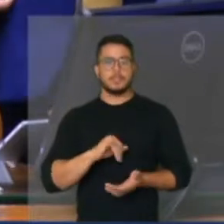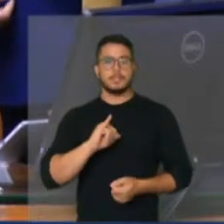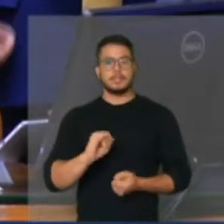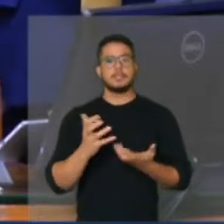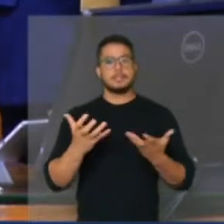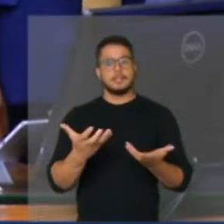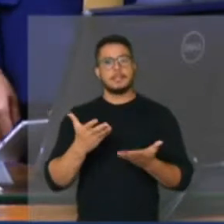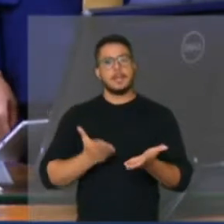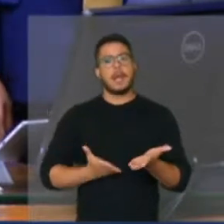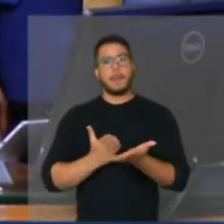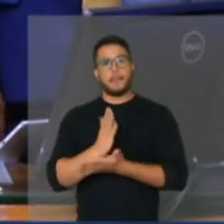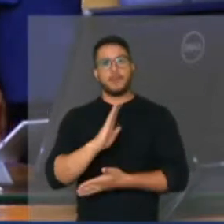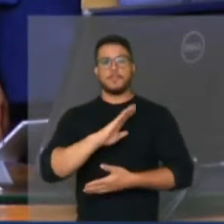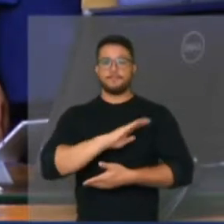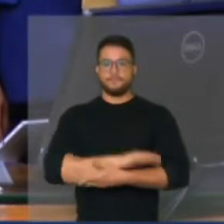REDAÇÃO FINAL TENDO PERMANECIDO, PORTANTO, ESTÁ